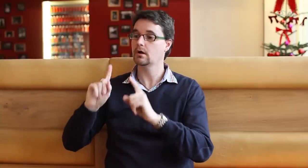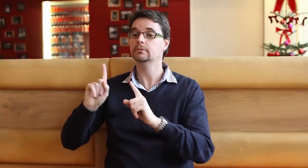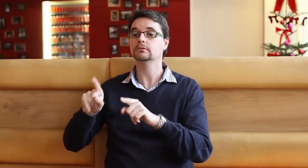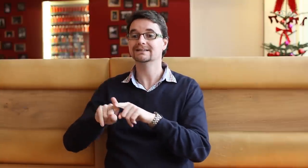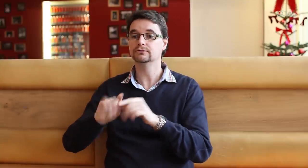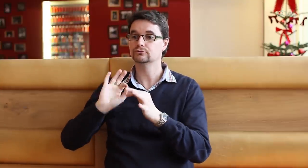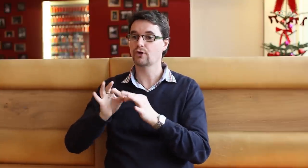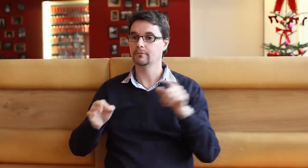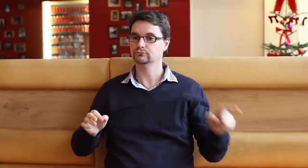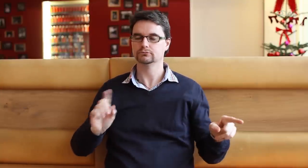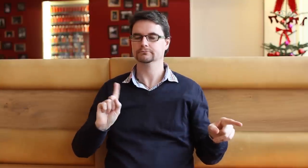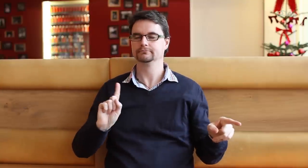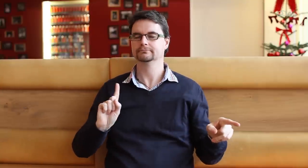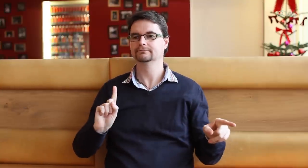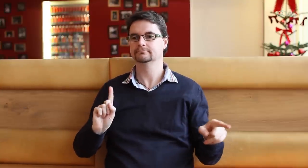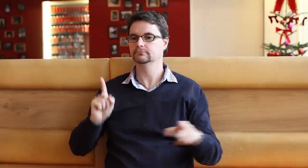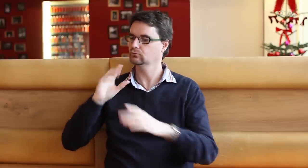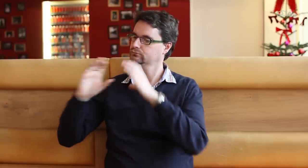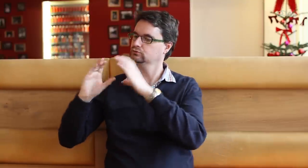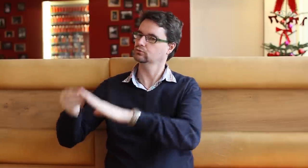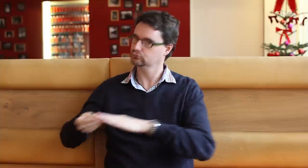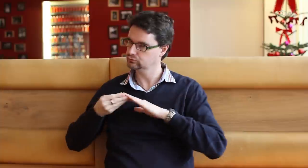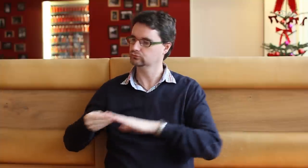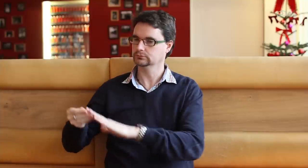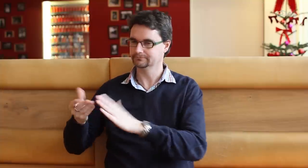Sie unterstützen die Kommunikation.